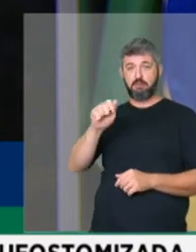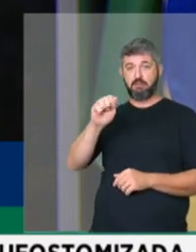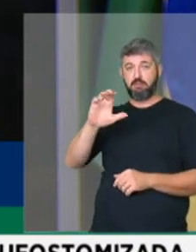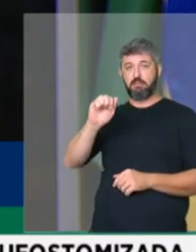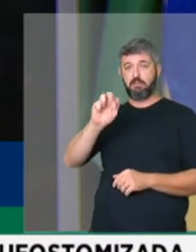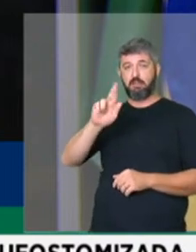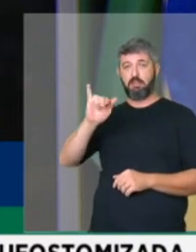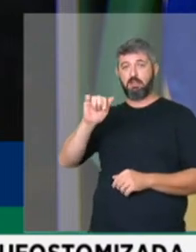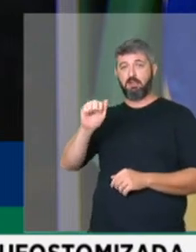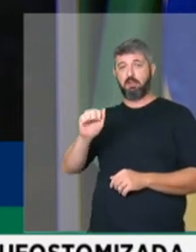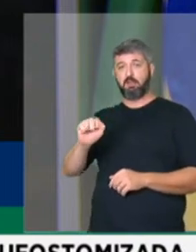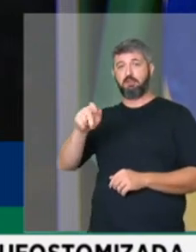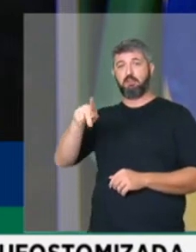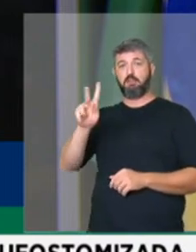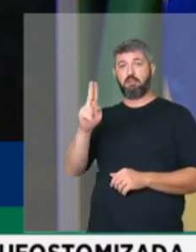BRASILEIRA DE OTORRINOLARINGOLOGIA E